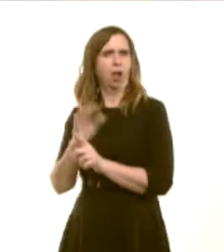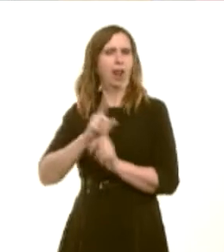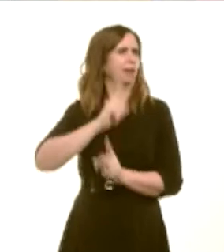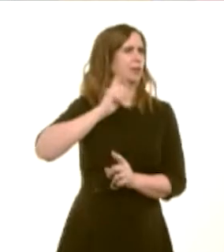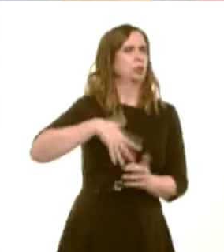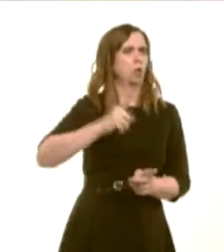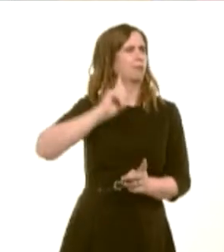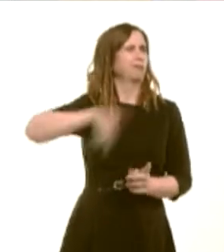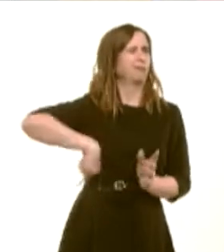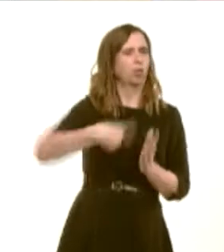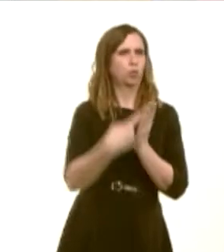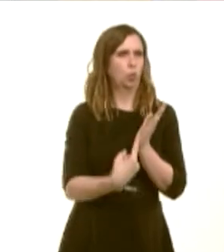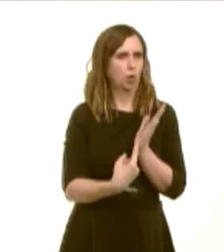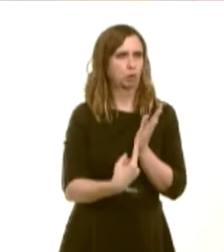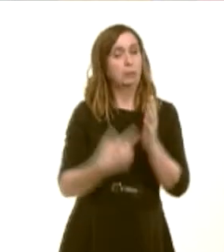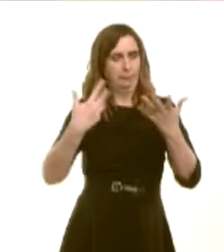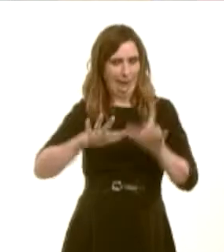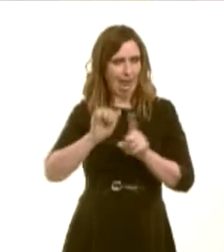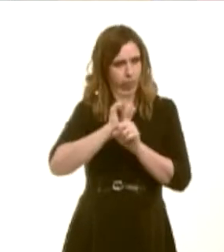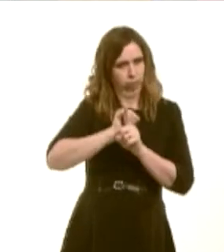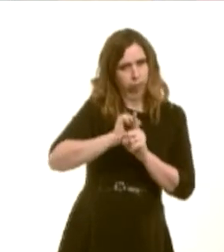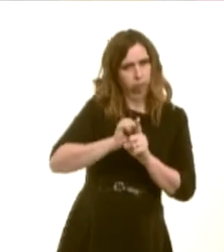mae gwaith wedi cael ei wneud lan i nawr, ac rydym niín ddigon parod i sicrhau bod